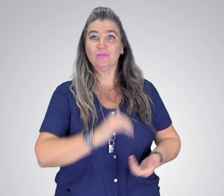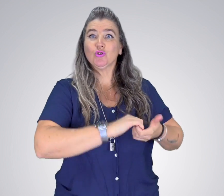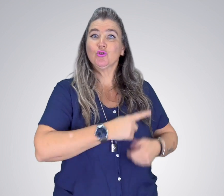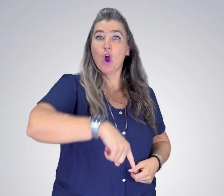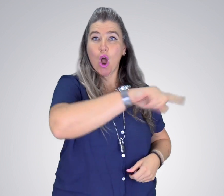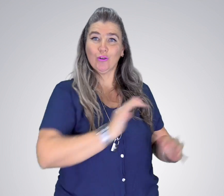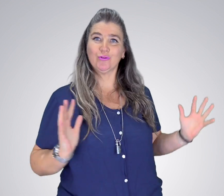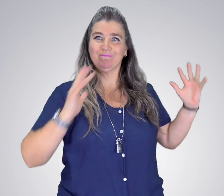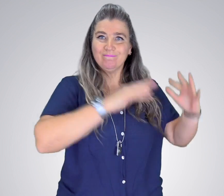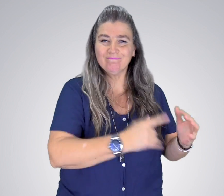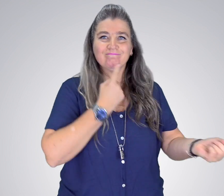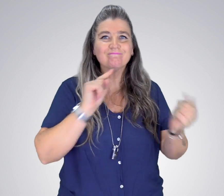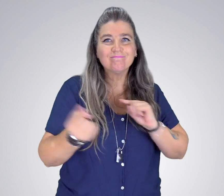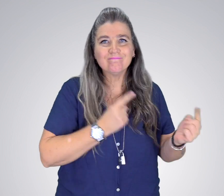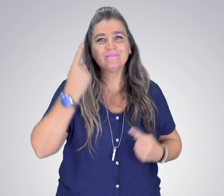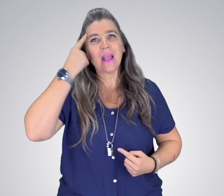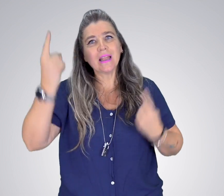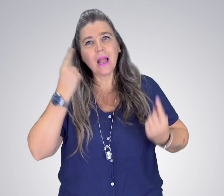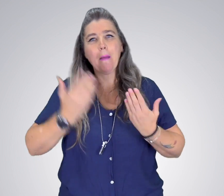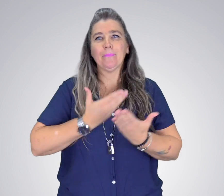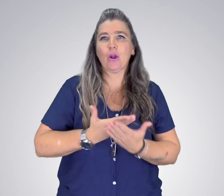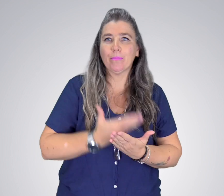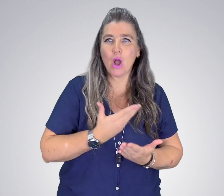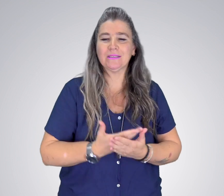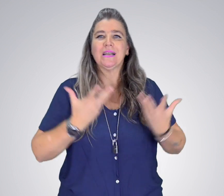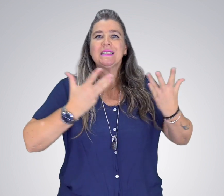per raccogliere idee e proposte di modifica dello Statuto,